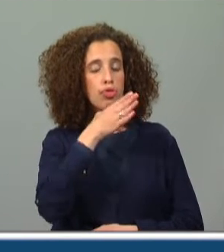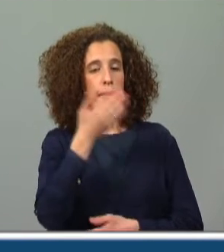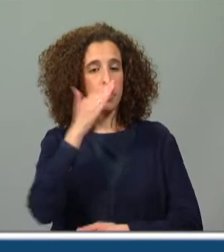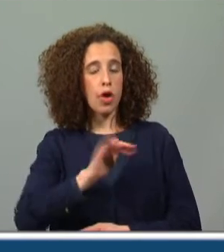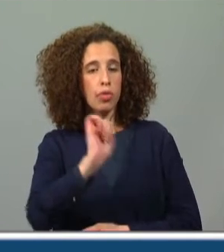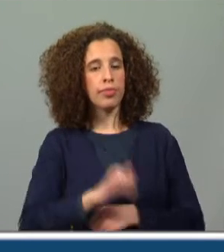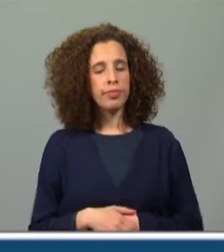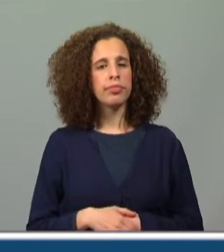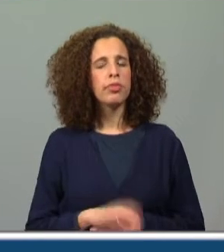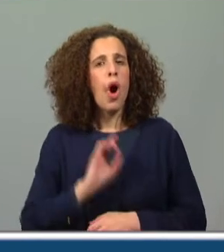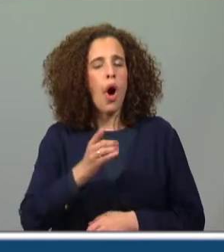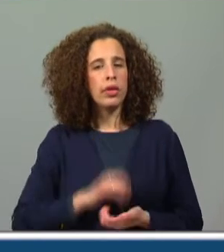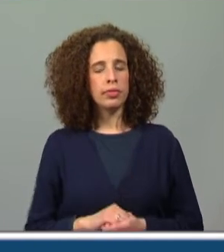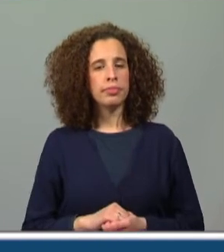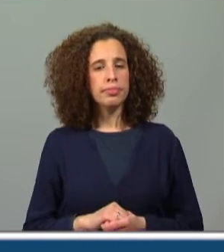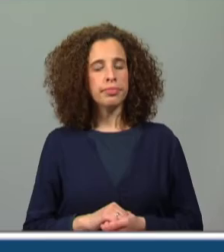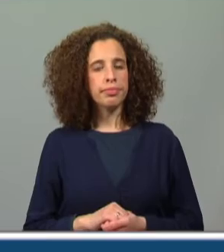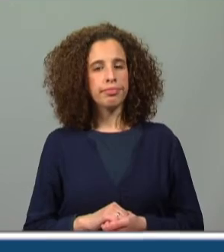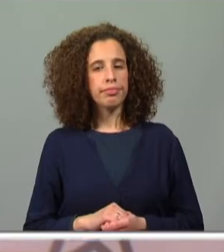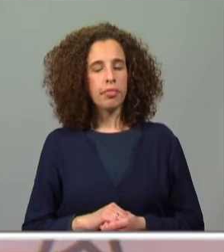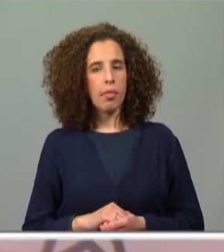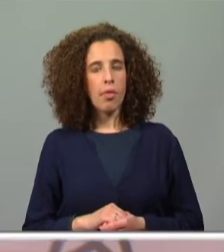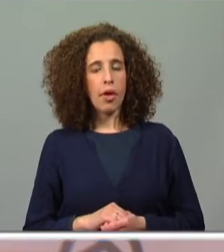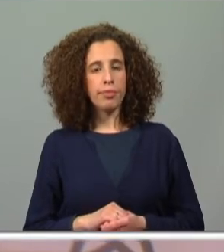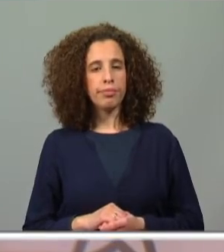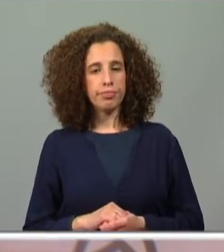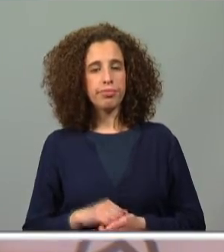que atitude é que ela tem desmascara filha diz que ela tinha o livro sempre 她是什麼態度女兒說她一直有這本書